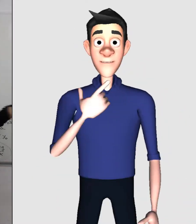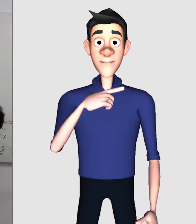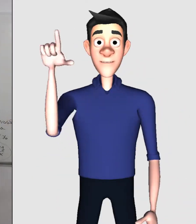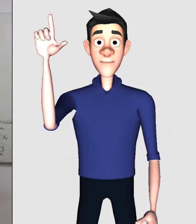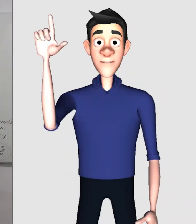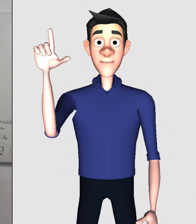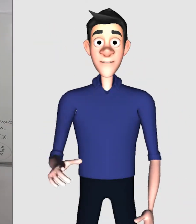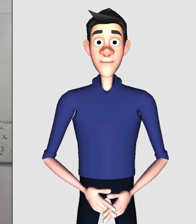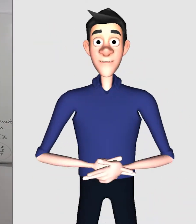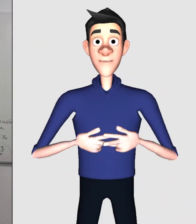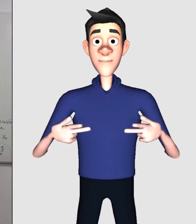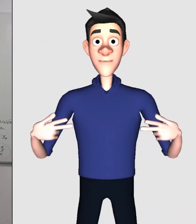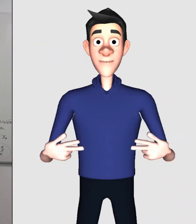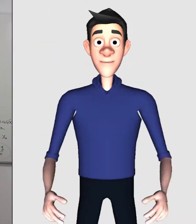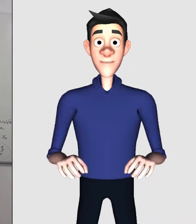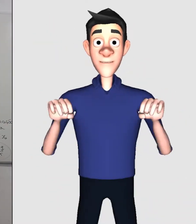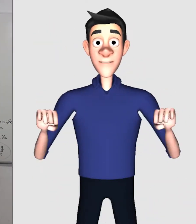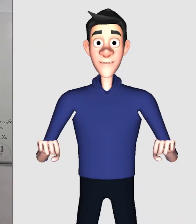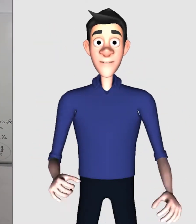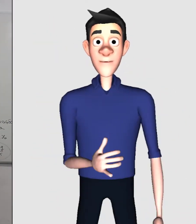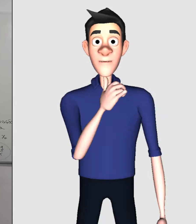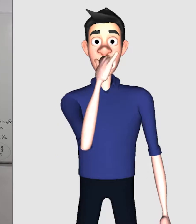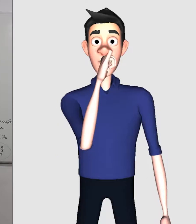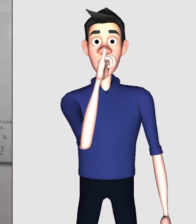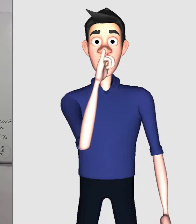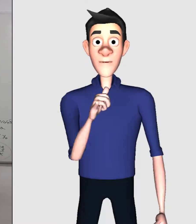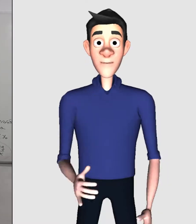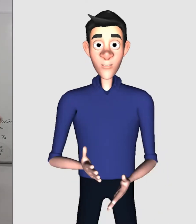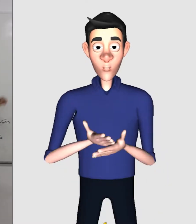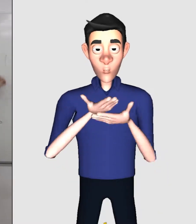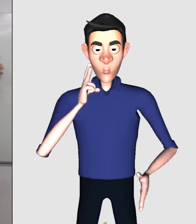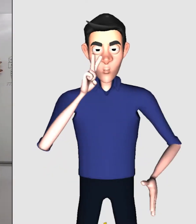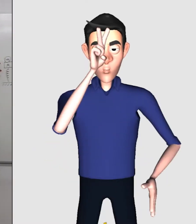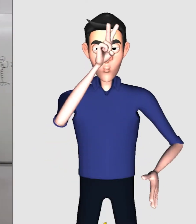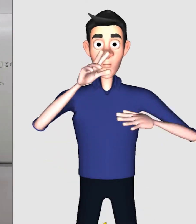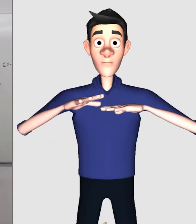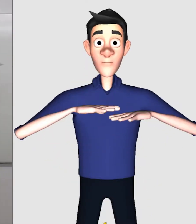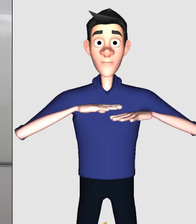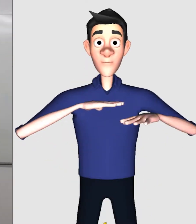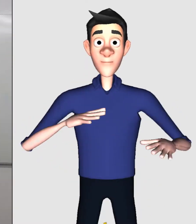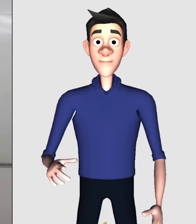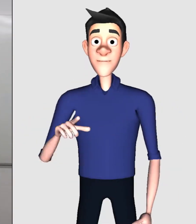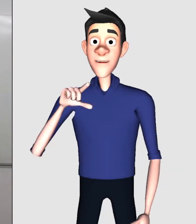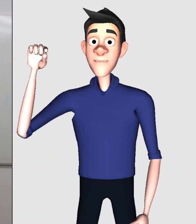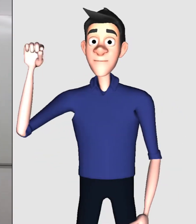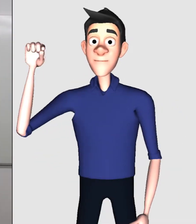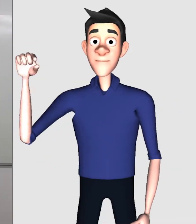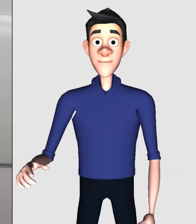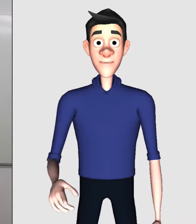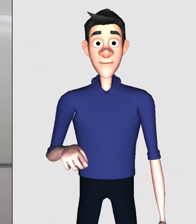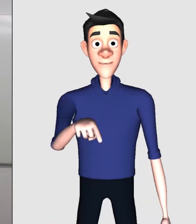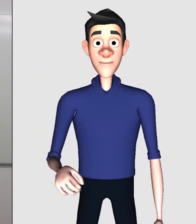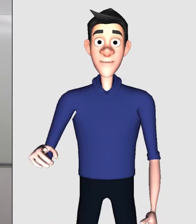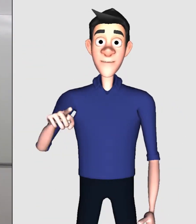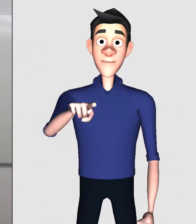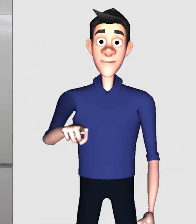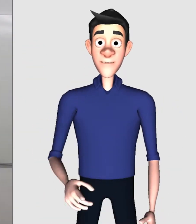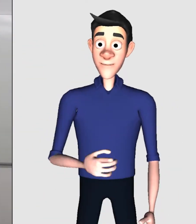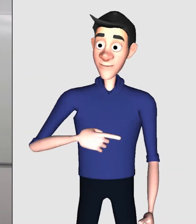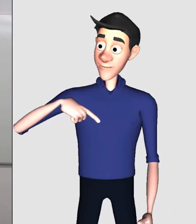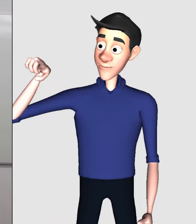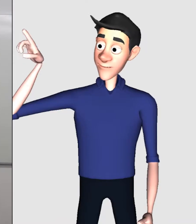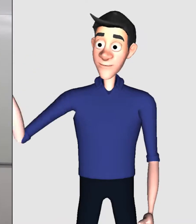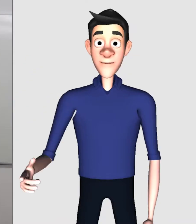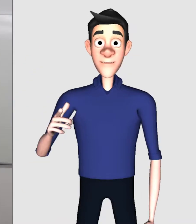Segundo, conservação de momento linear, para saber qual é a velocidade com que o grupo começa a oscilar